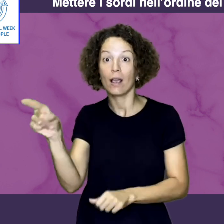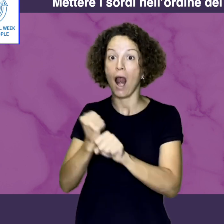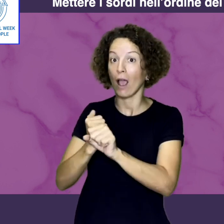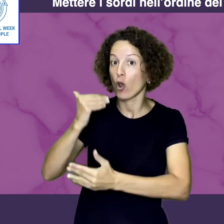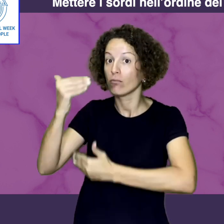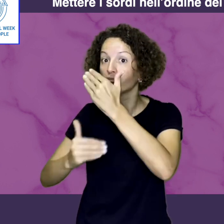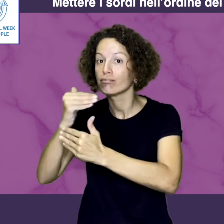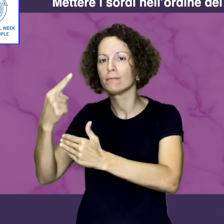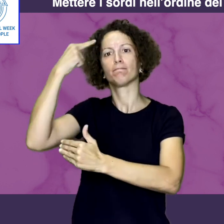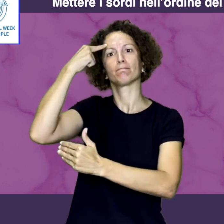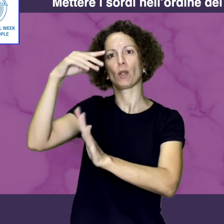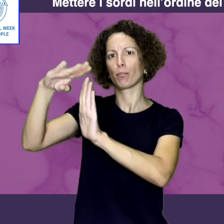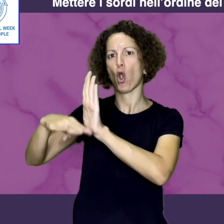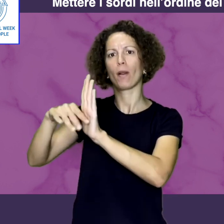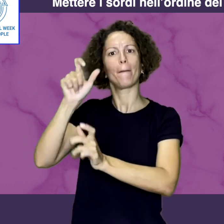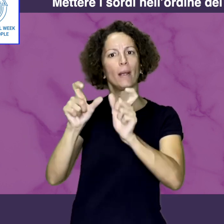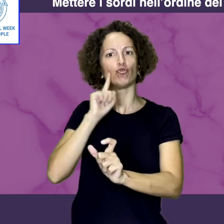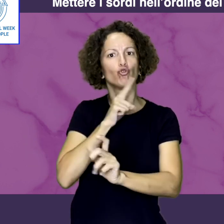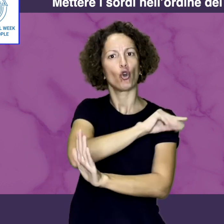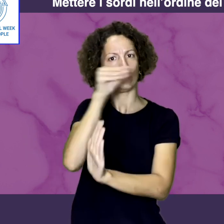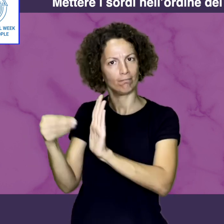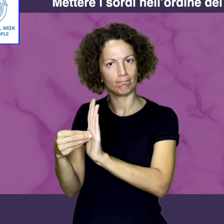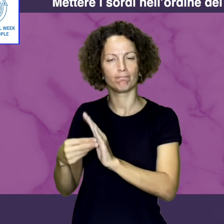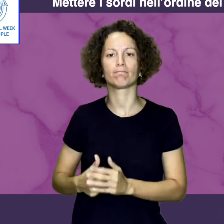affinché mettano al centro le persone sorde nel loro lavoro.